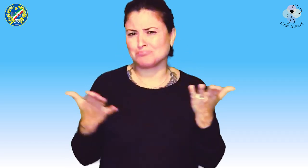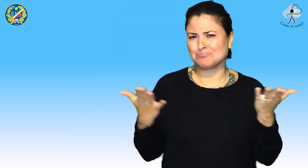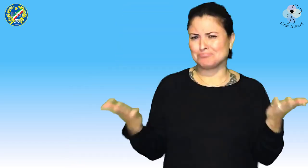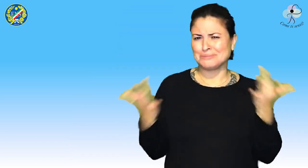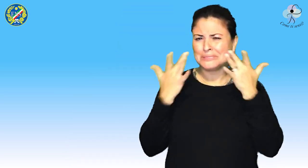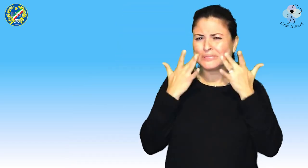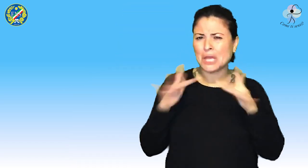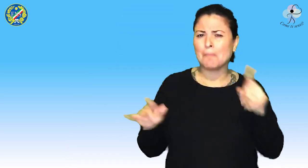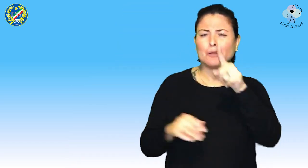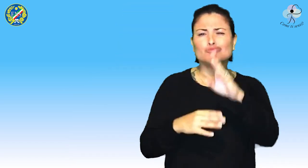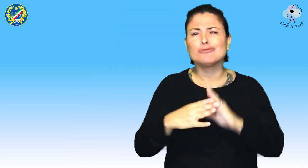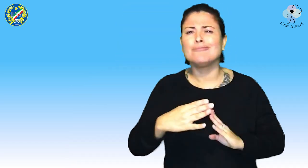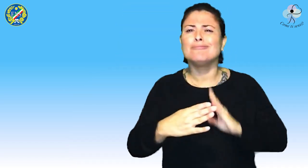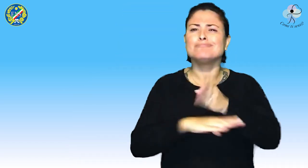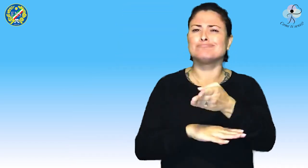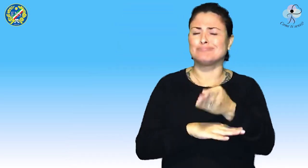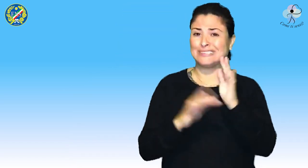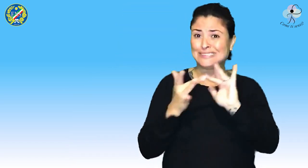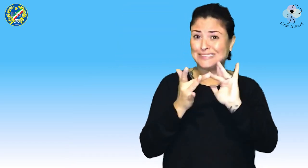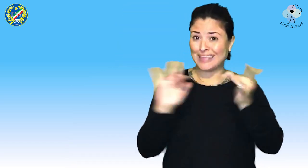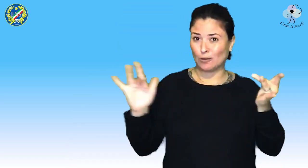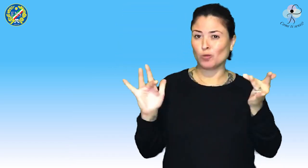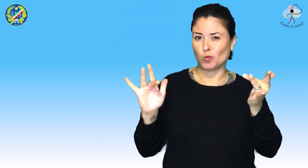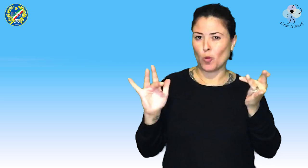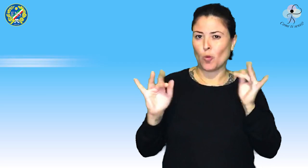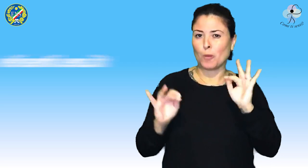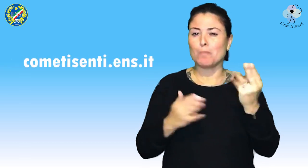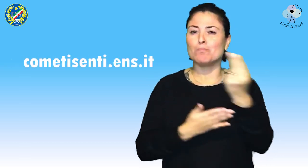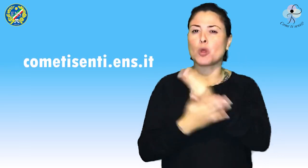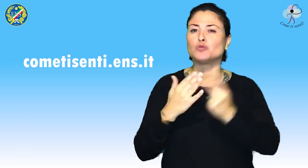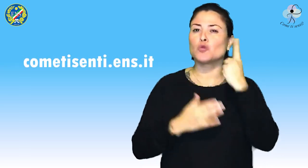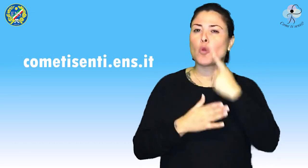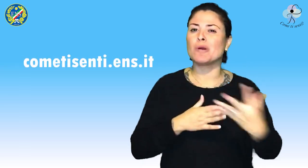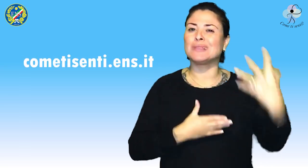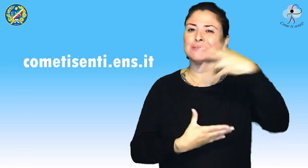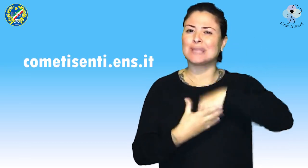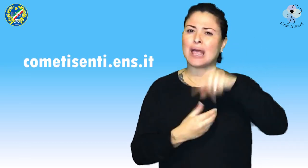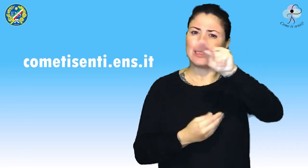Allora non ti resta che andare sul sito dedicato al progetto cometisenti.ens.it